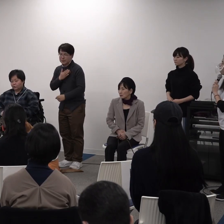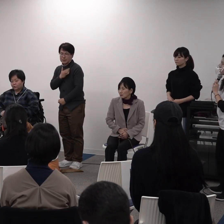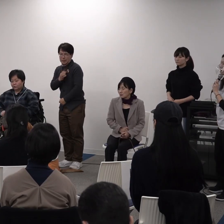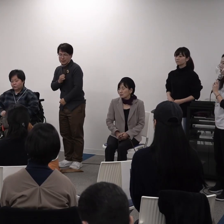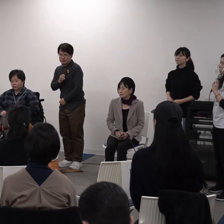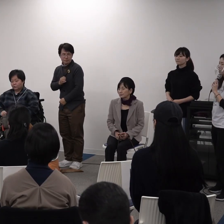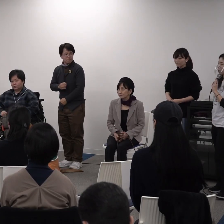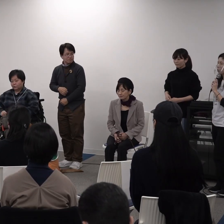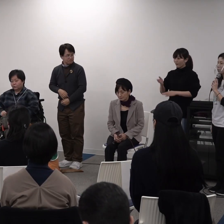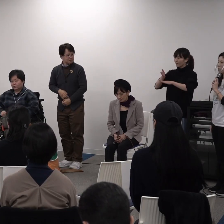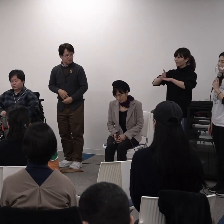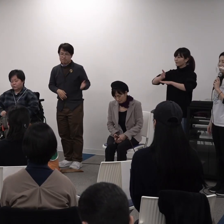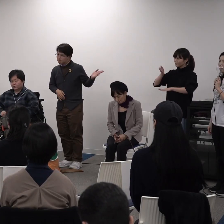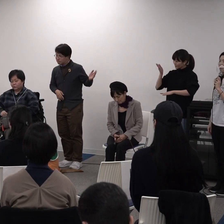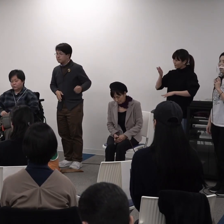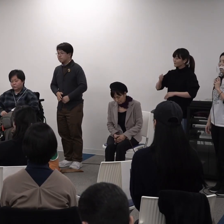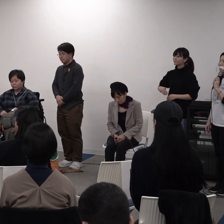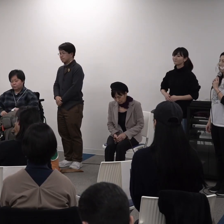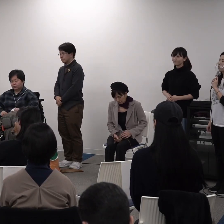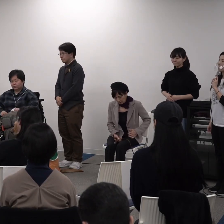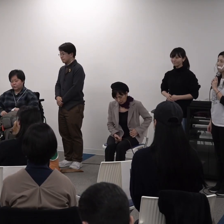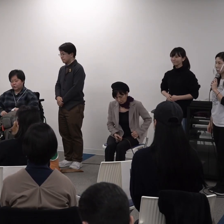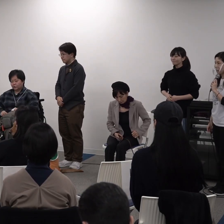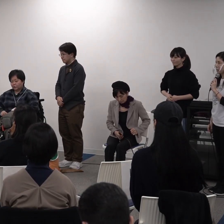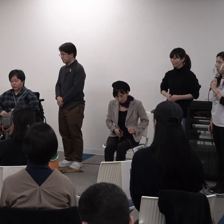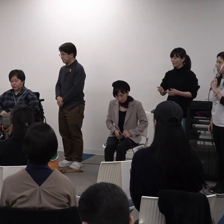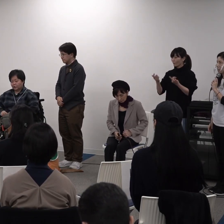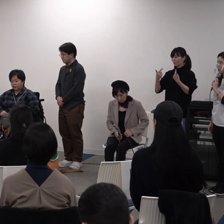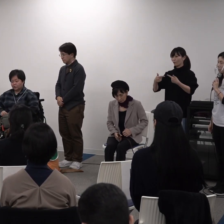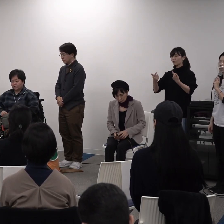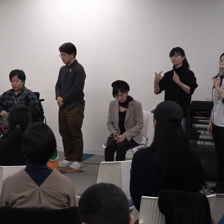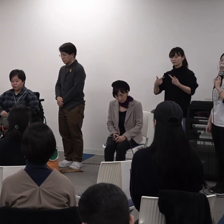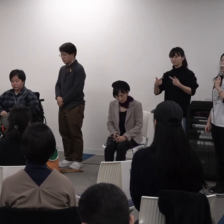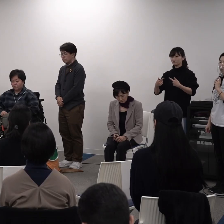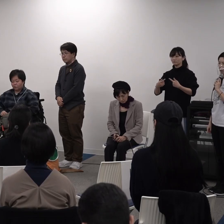橋爪）はいありがとうございます 確かによく聞かれます